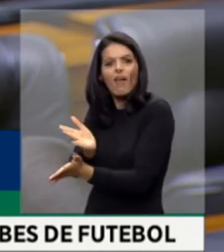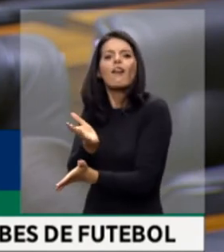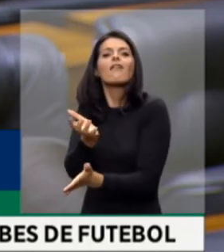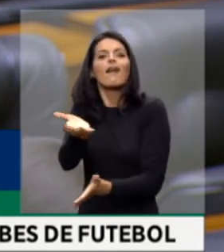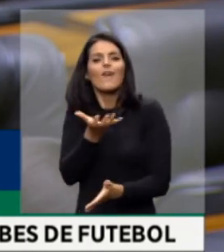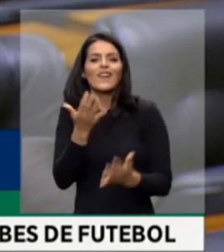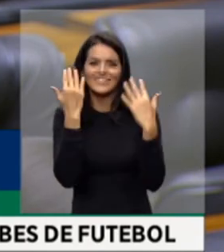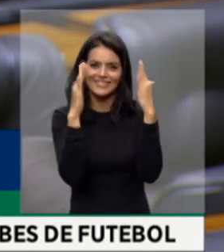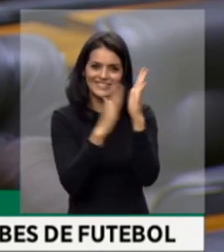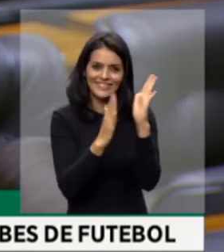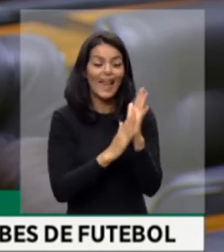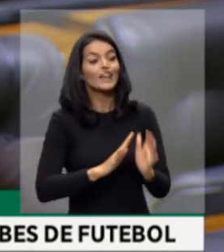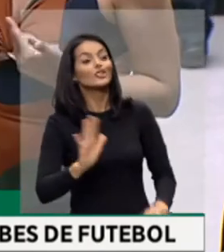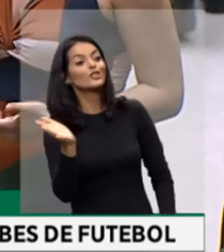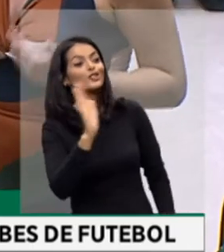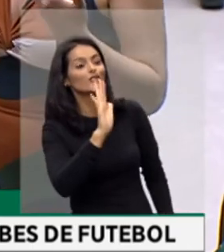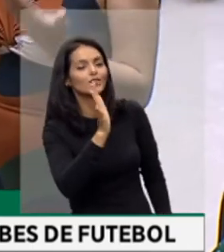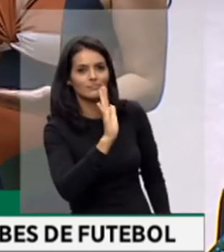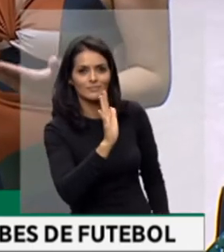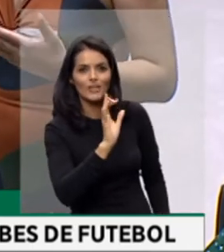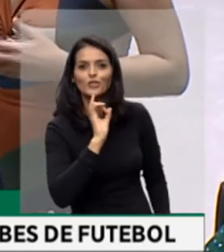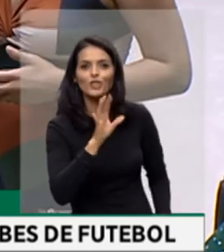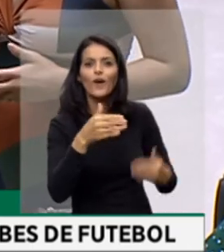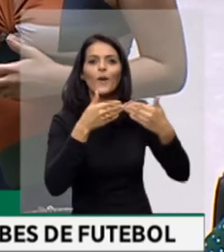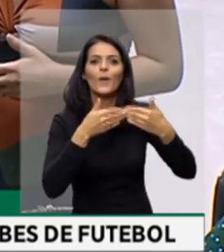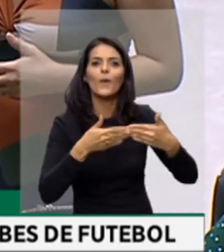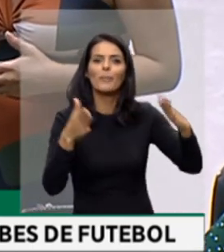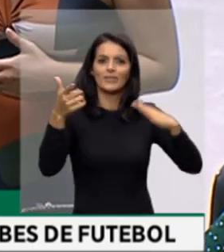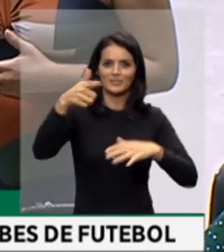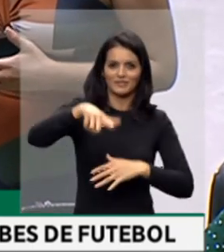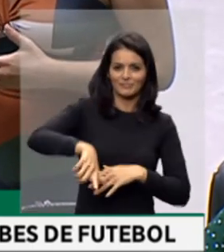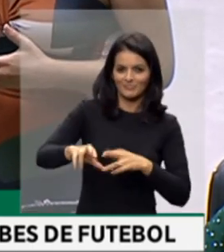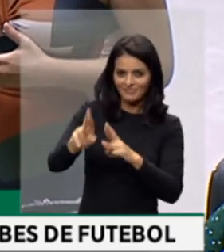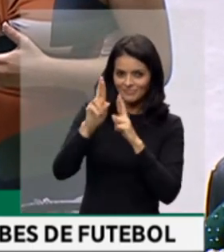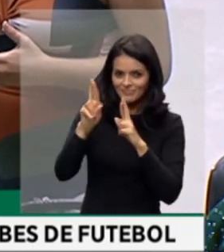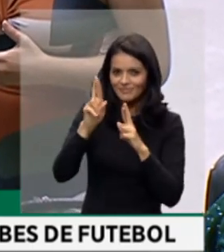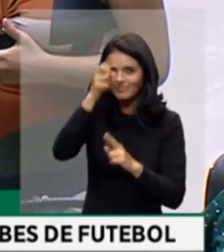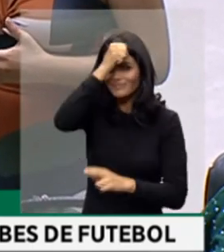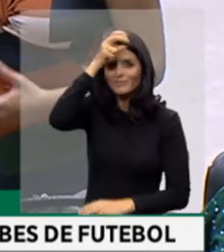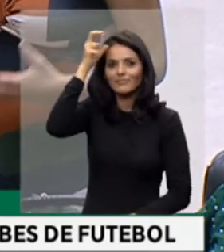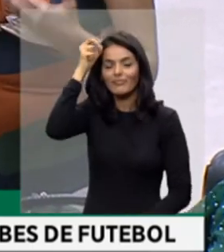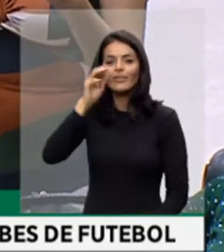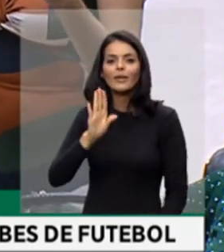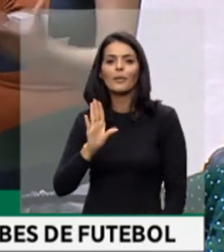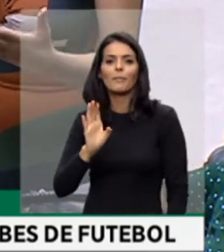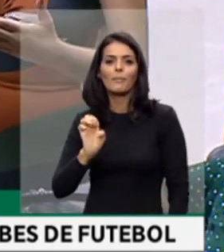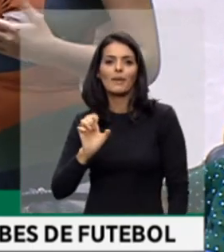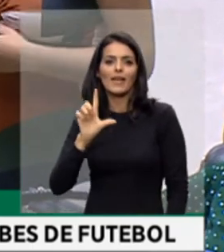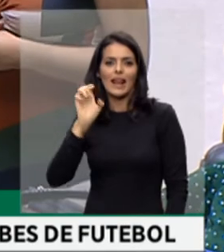REGISTRAR A NOSSA ALEGRIA DE RECEBER AQUI O NOSSO COMPANHEIRO EDMILSON RODRIGUES, COMPANHEIRO DE MUITAS BATO ALHS AQUI NA CÂMARA DOS DEPUTADOS, FOI UM